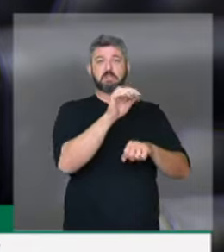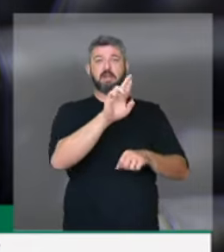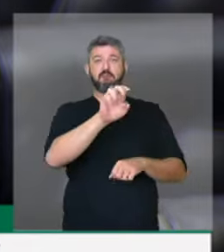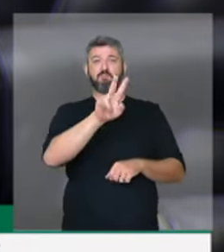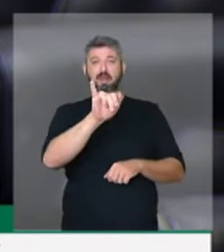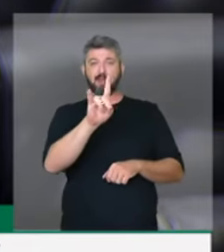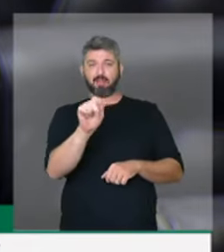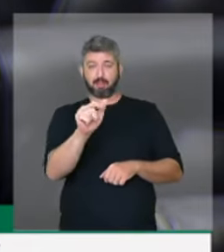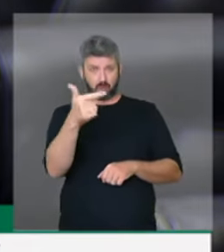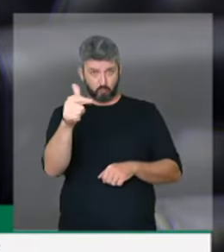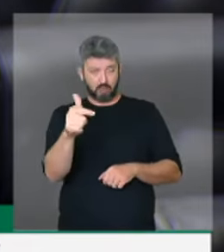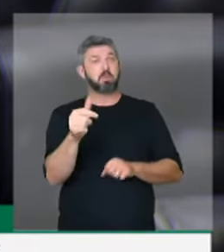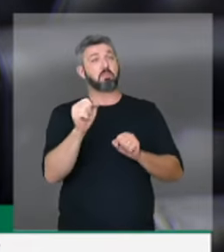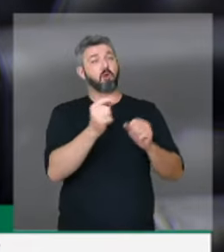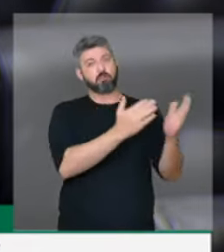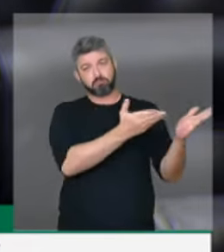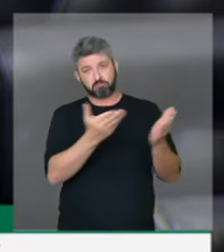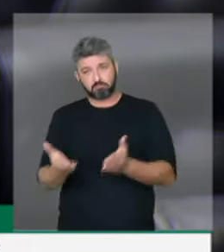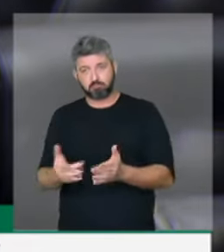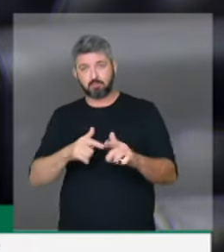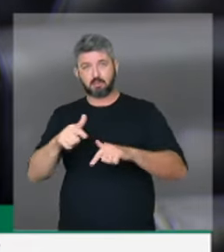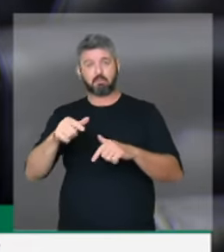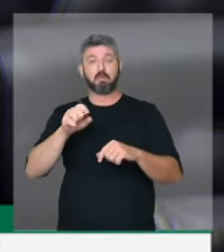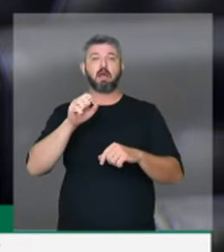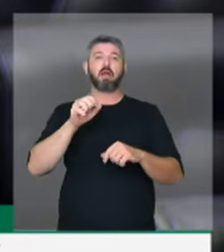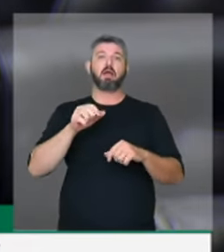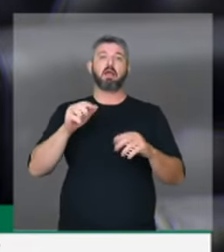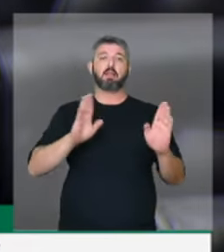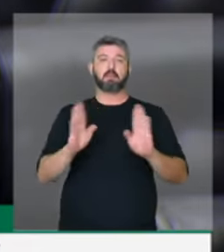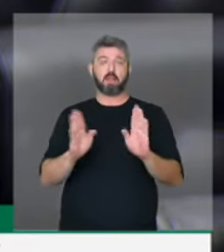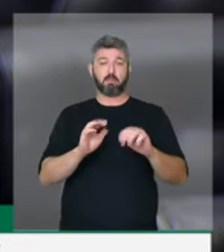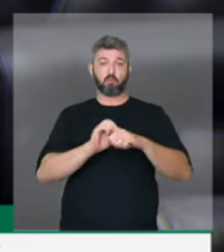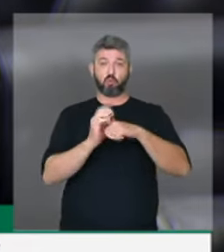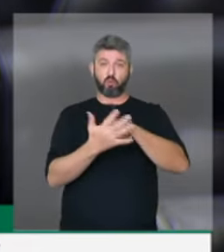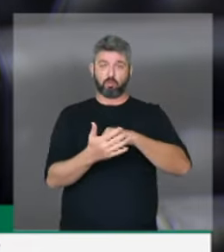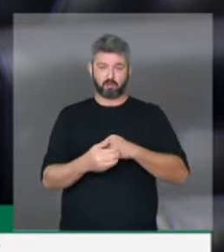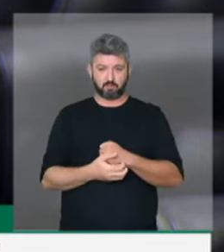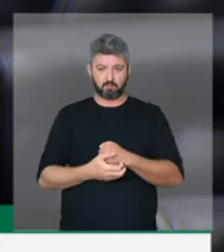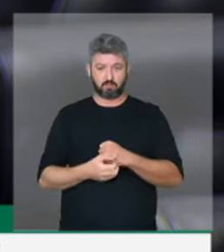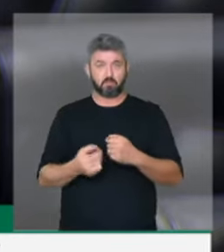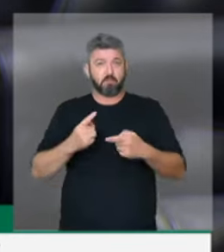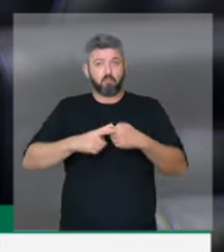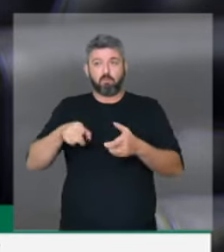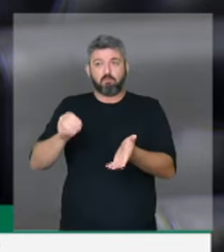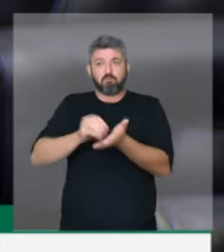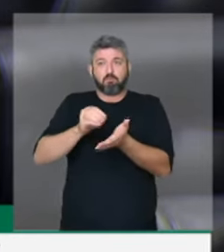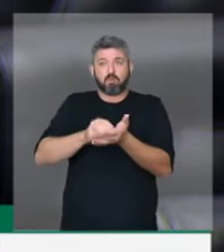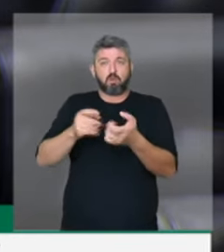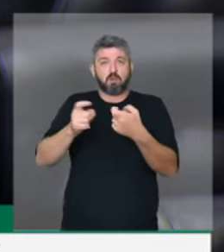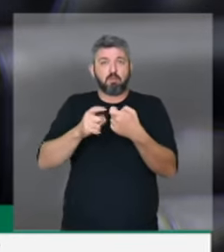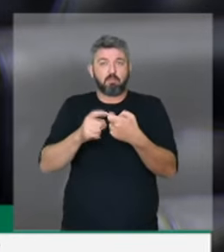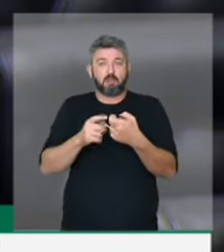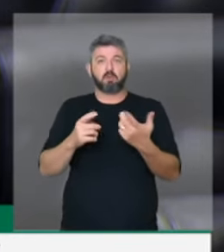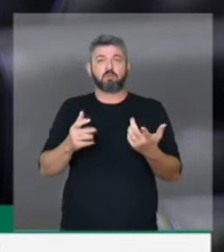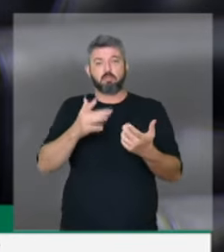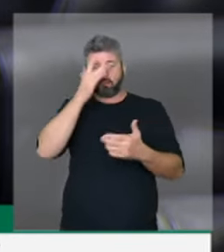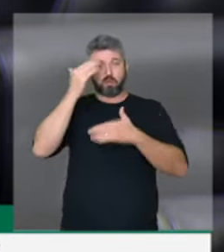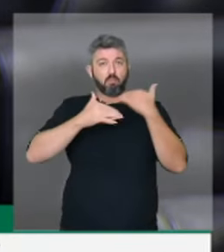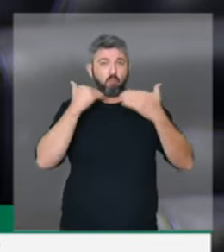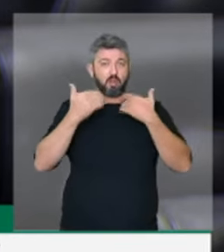TEMOS MÉDICOS, ESTÁ ... PESSOAS ESTÃO MORRENDO POR FALTA DE MÉDICOS, NÓS TEMOS MÉDICOS FORMADOS BRASILEIROS E QUE AINDA NÃO FIZERAM O REVALIDA NADA MAIS JUSTO. NADA